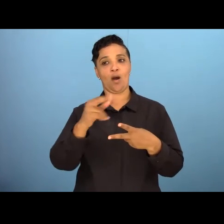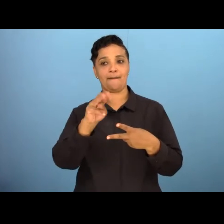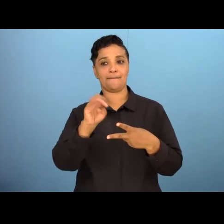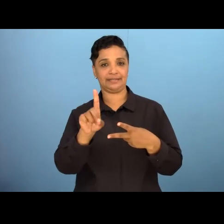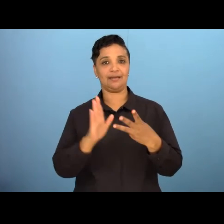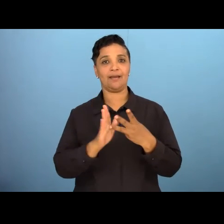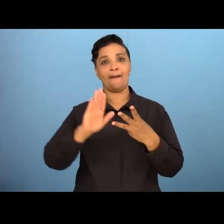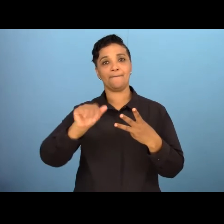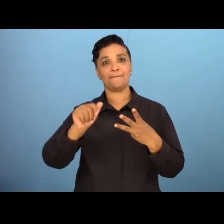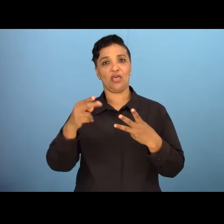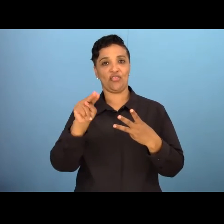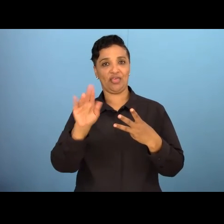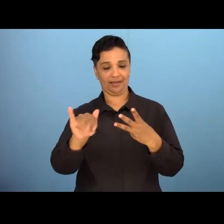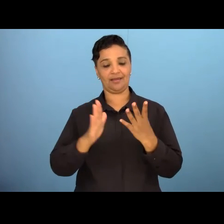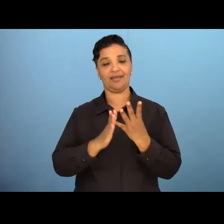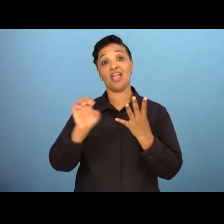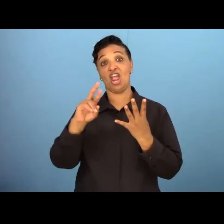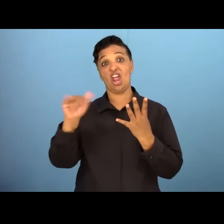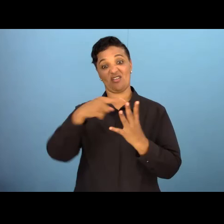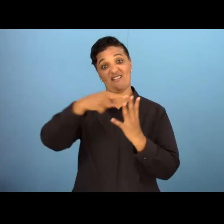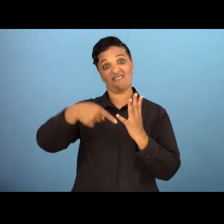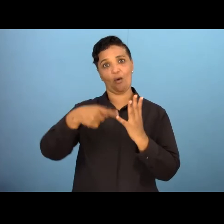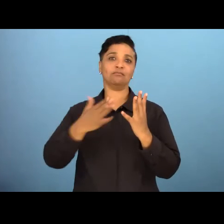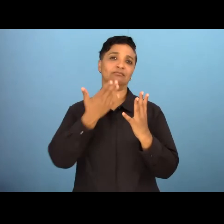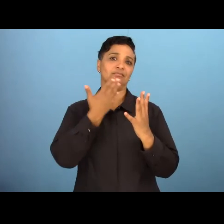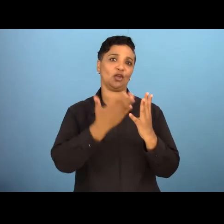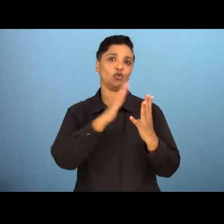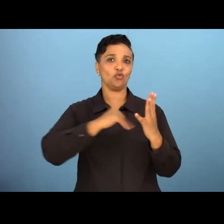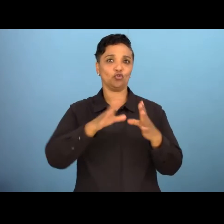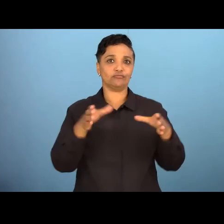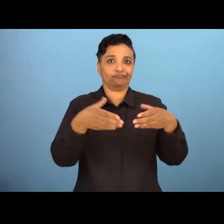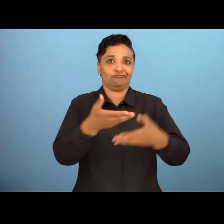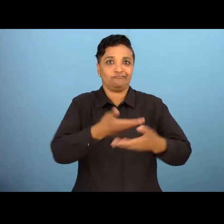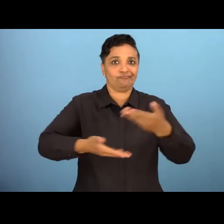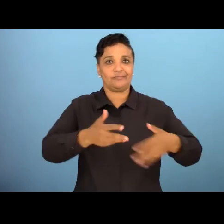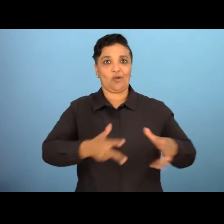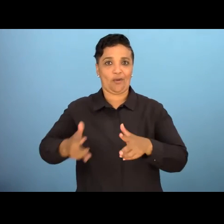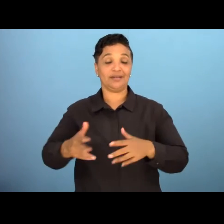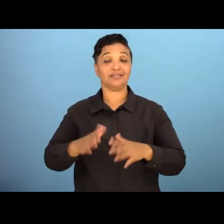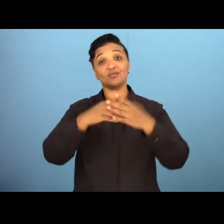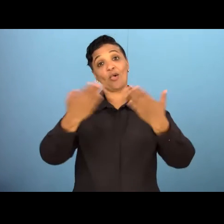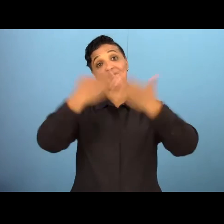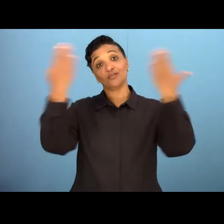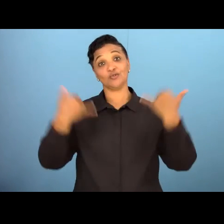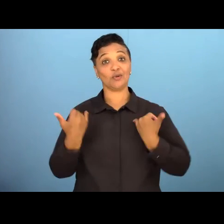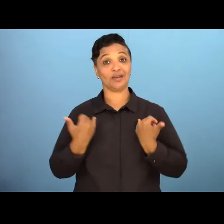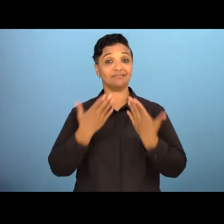a todos y al grupo de partes interesadas de personas con discapacidad José y Mohammed y Bethany Brown y Erin muchas gracias a todos y gracias a todos, que tengan un